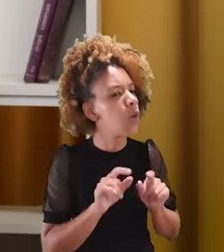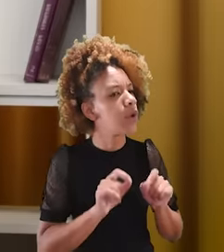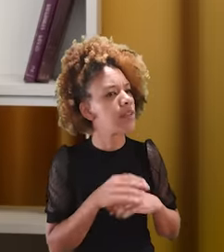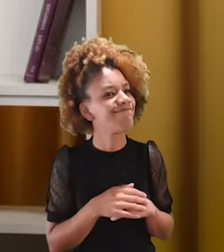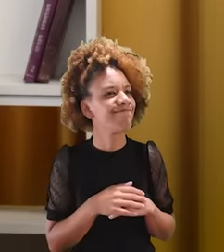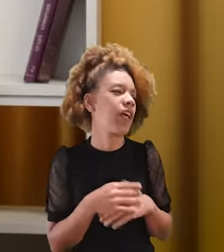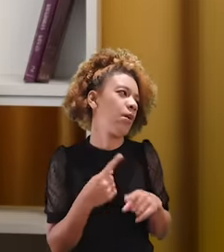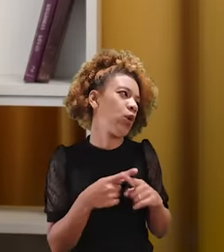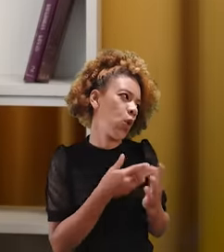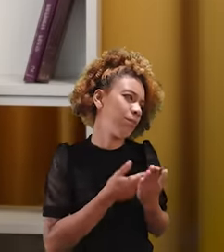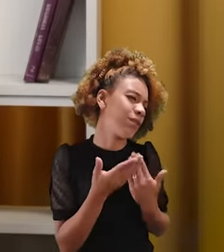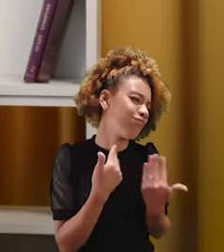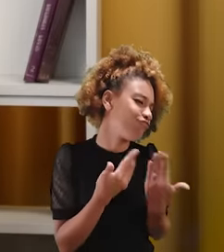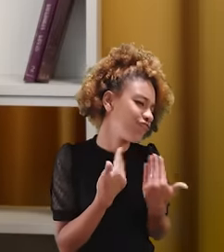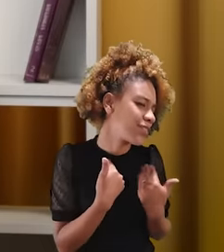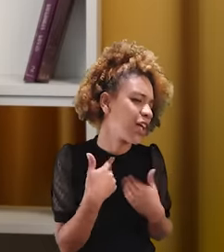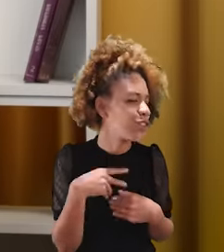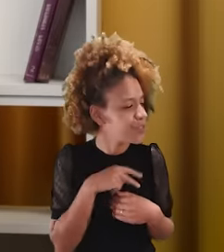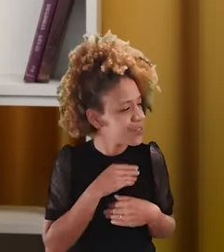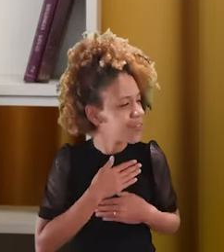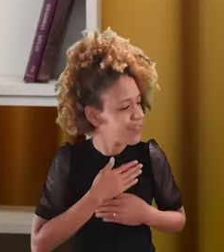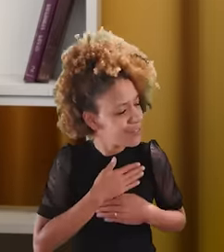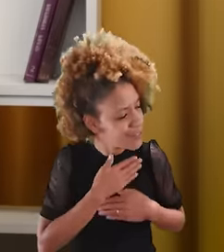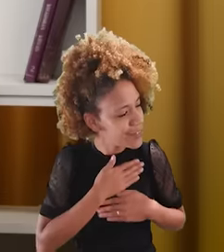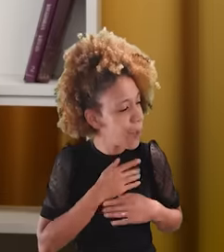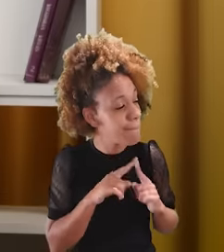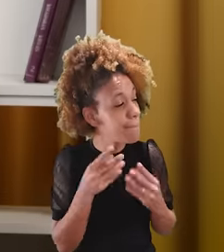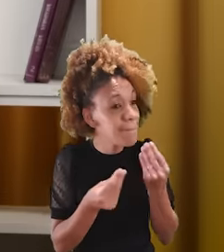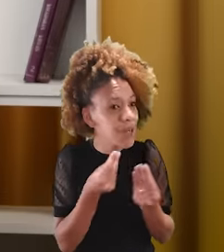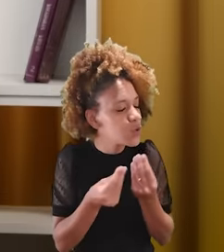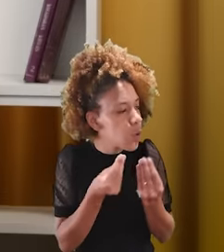eu fazer no começo mas o papo foi tão gostoso indo para esse lado que a gente como é viver de teatro